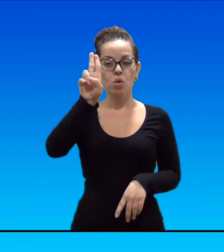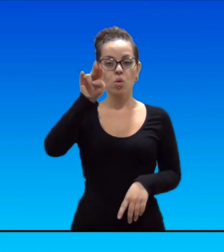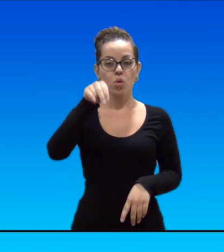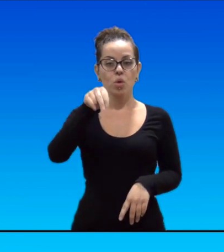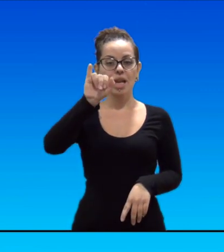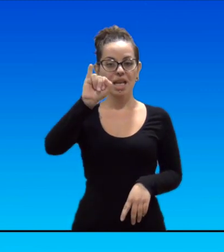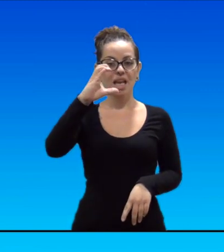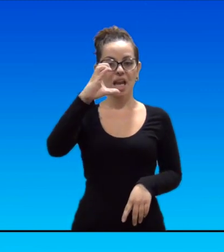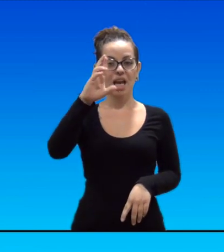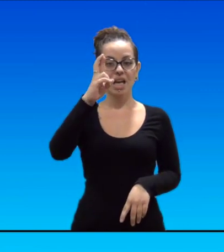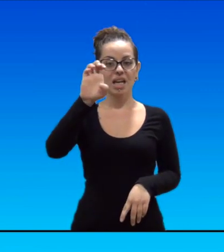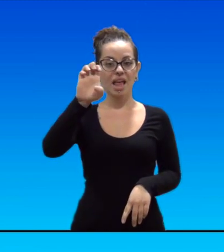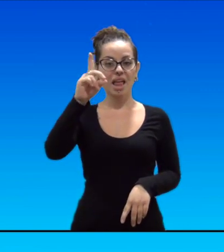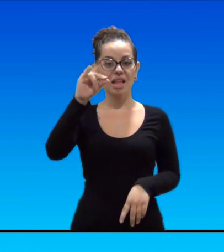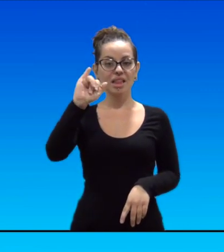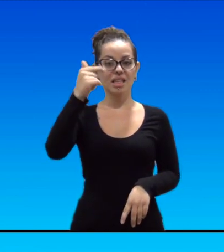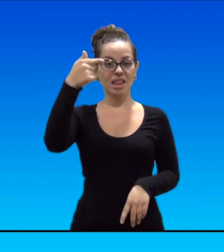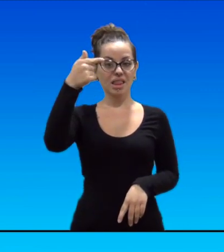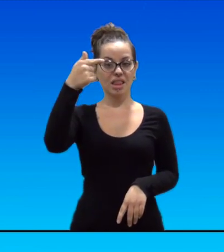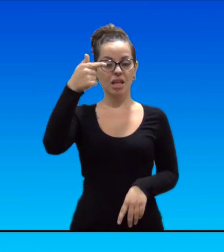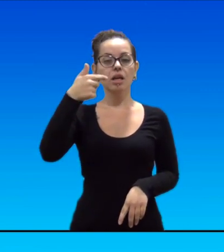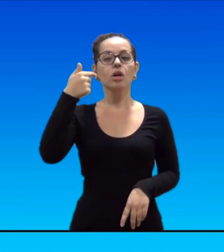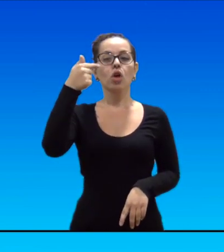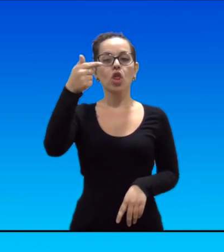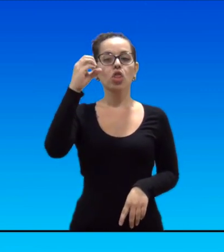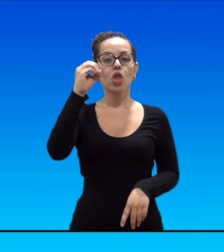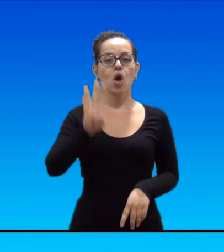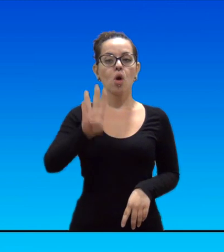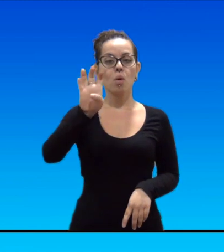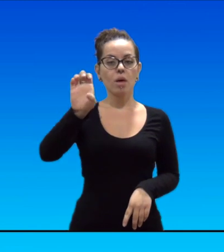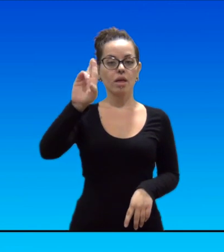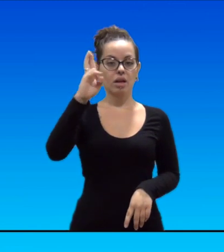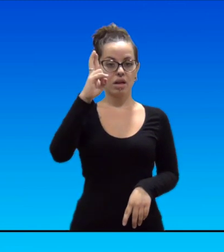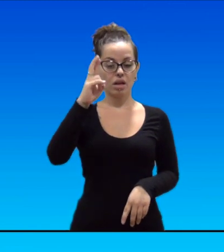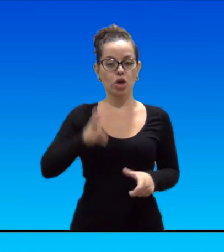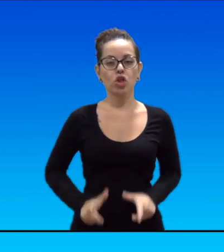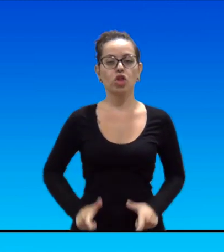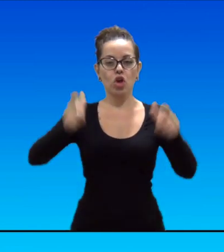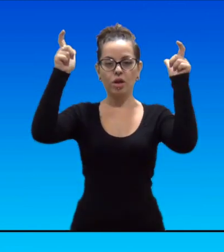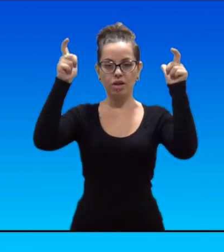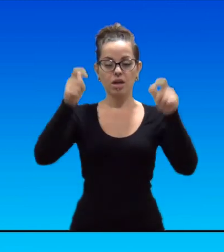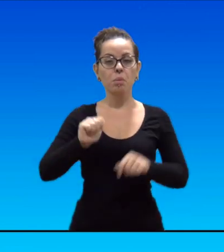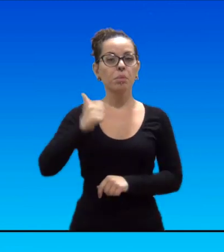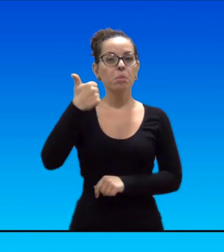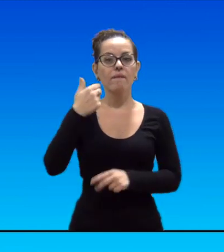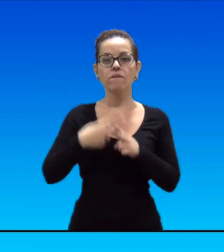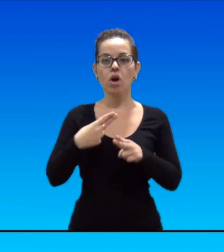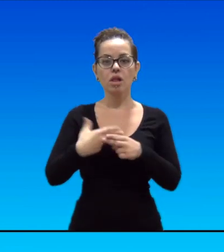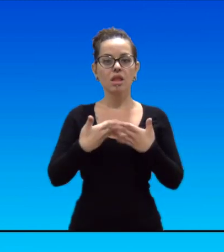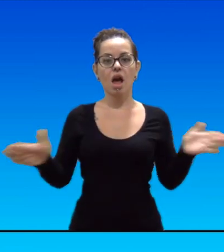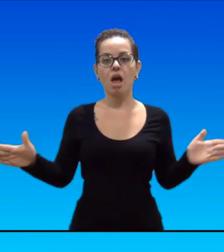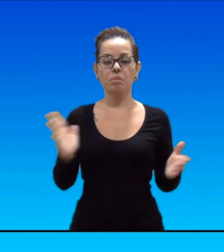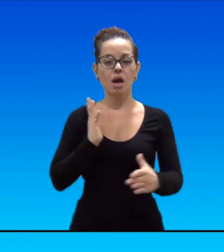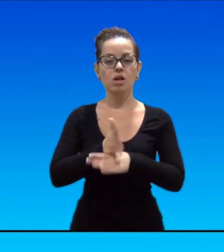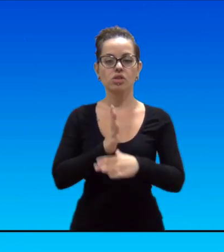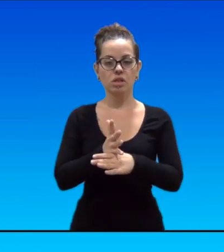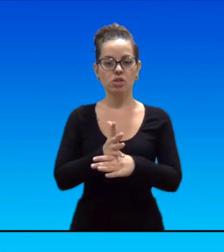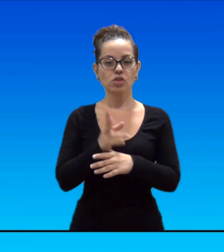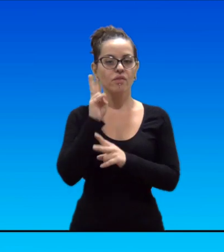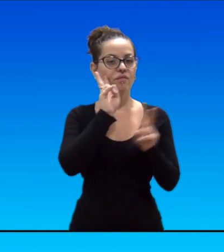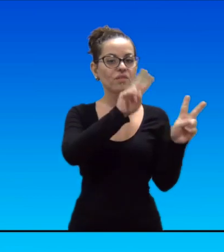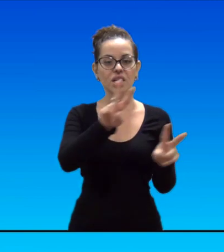dove l’UniCredit Tower consentirà per la prima volta la visita dei suoi spazi